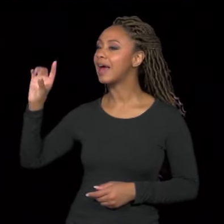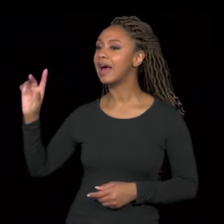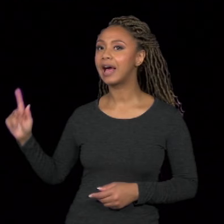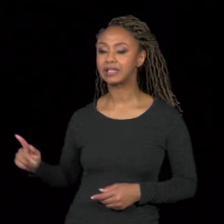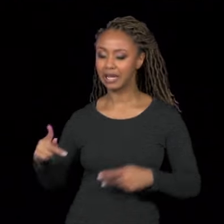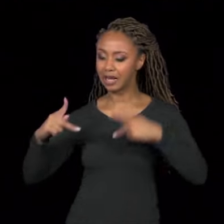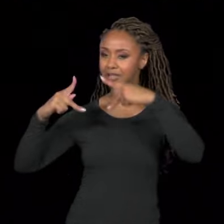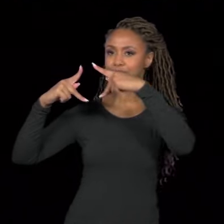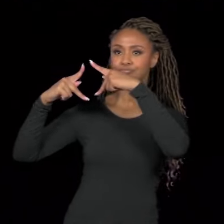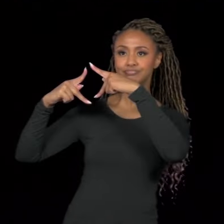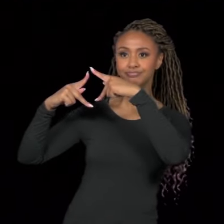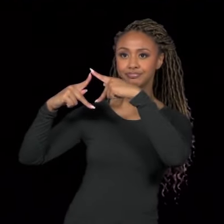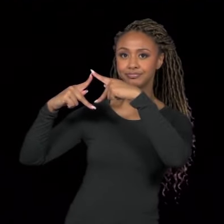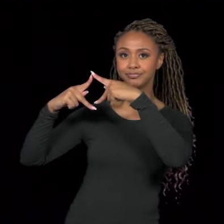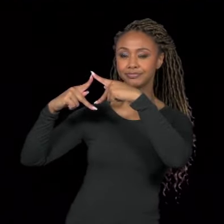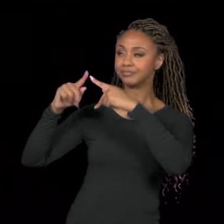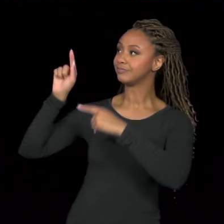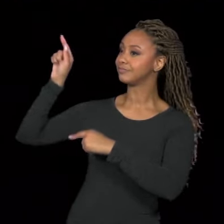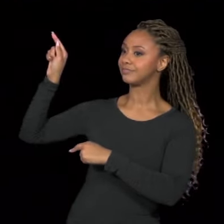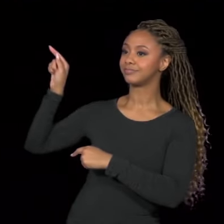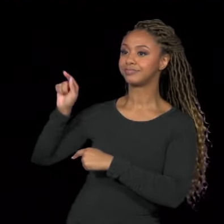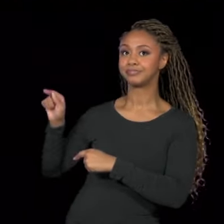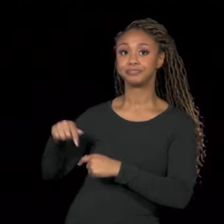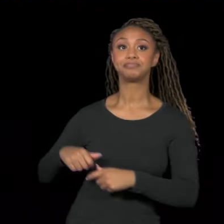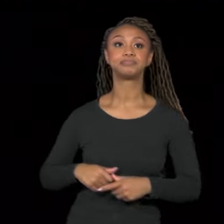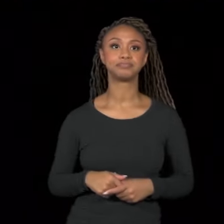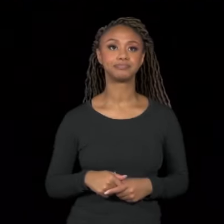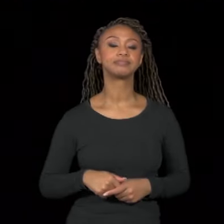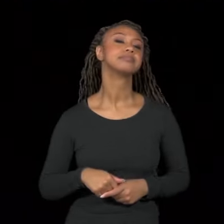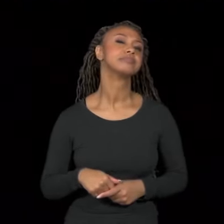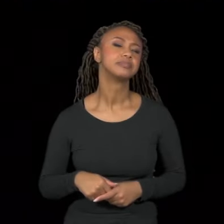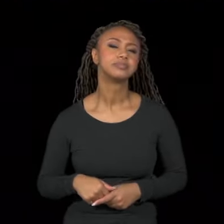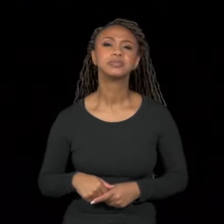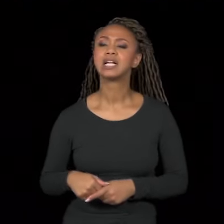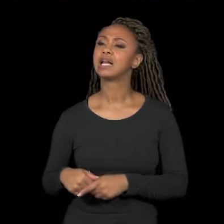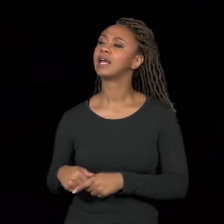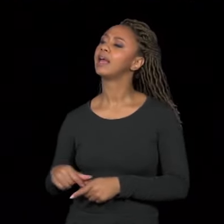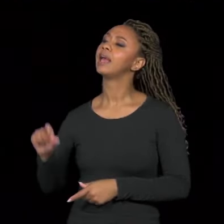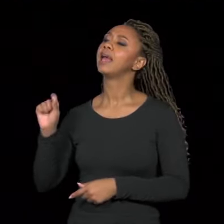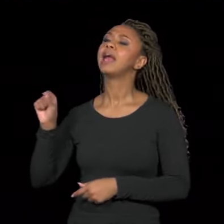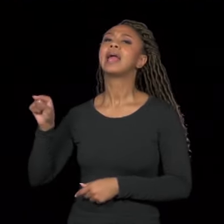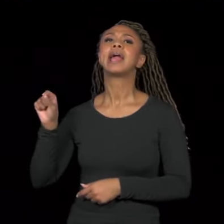PARA"; A GENTE TEM O LOSANGO "GERENCIA"; A GENTE